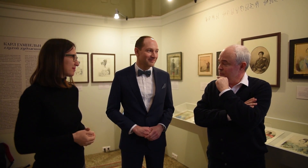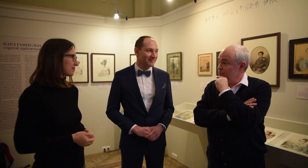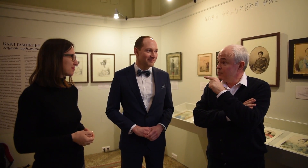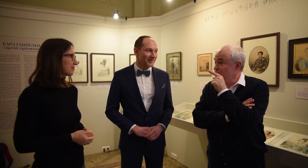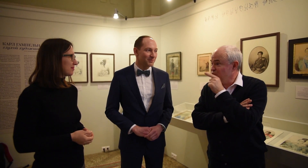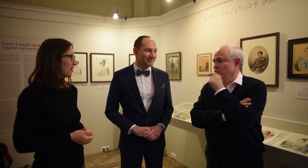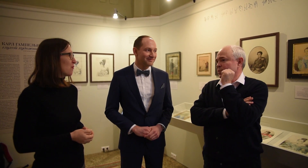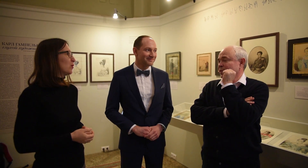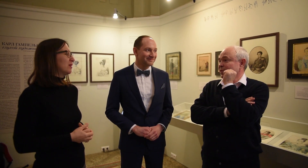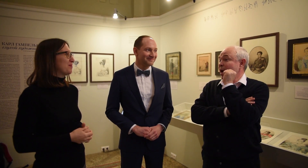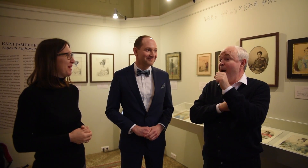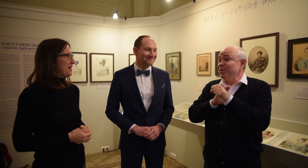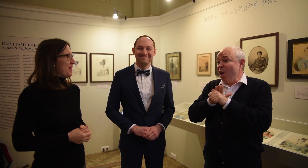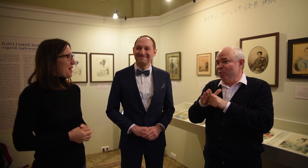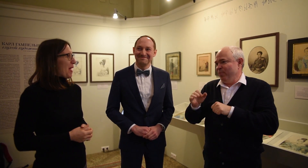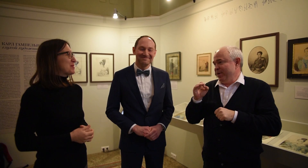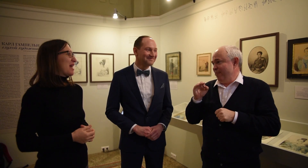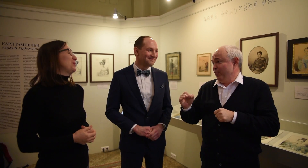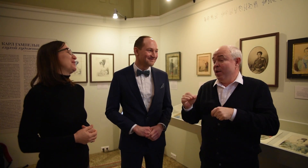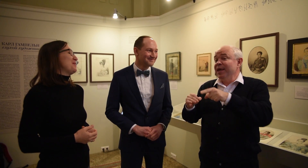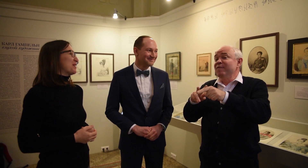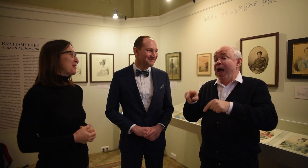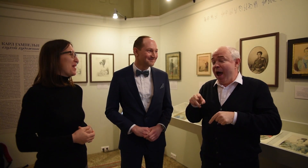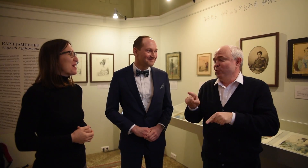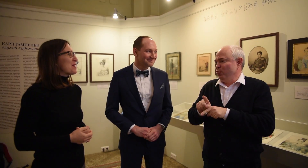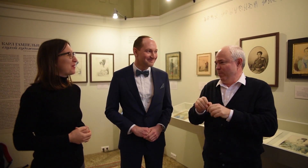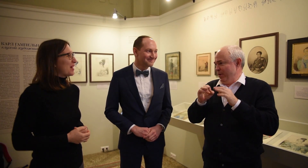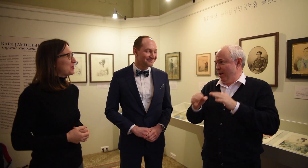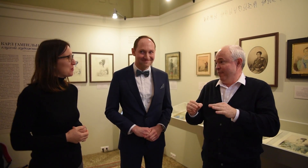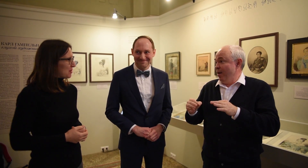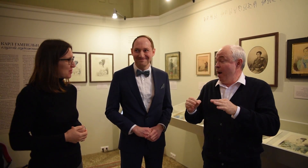Абсолютно верно! Влад тоже прав!